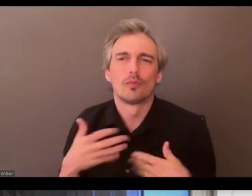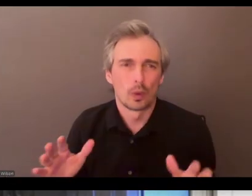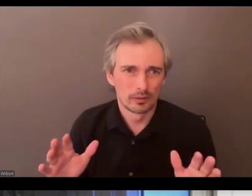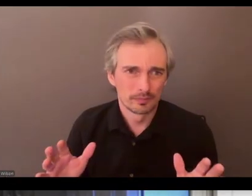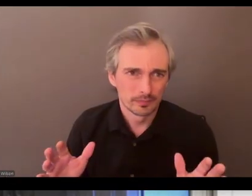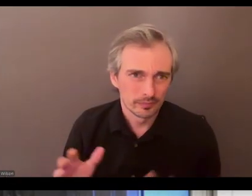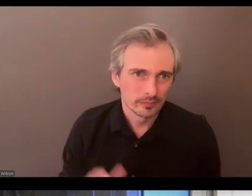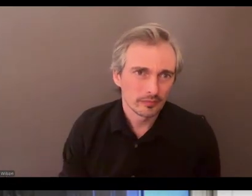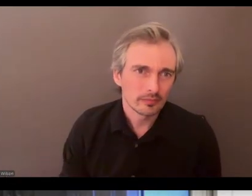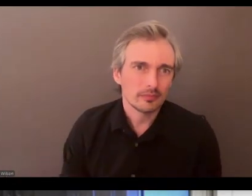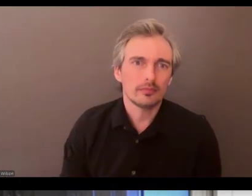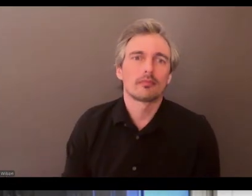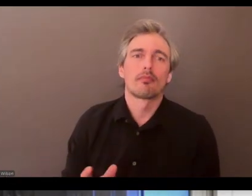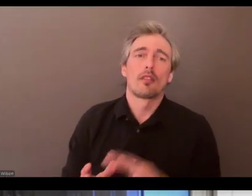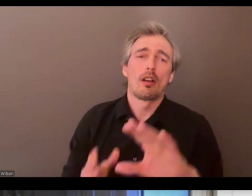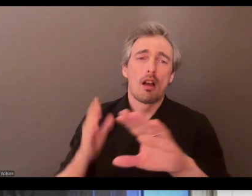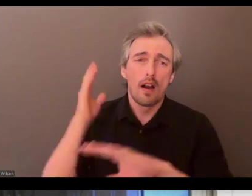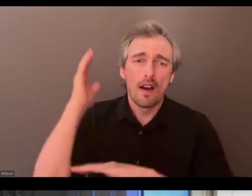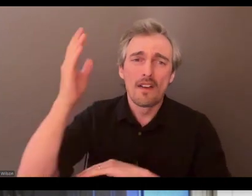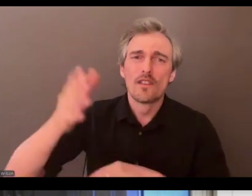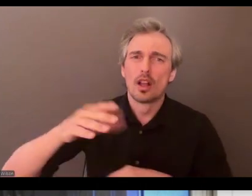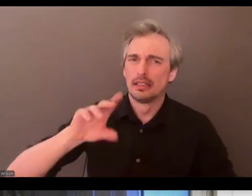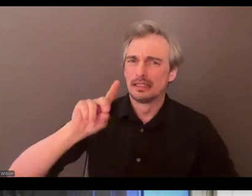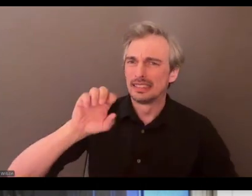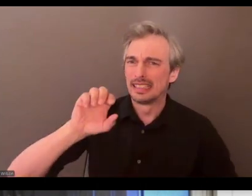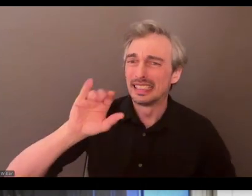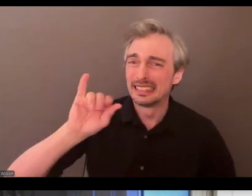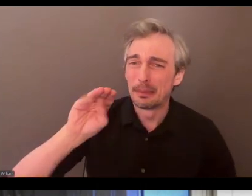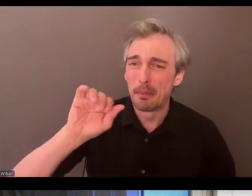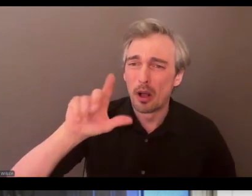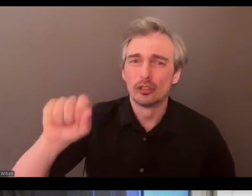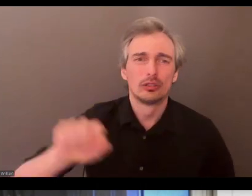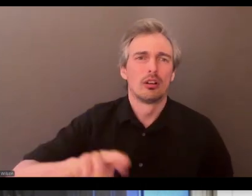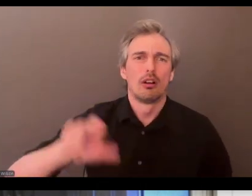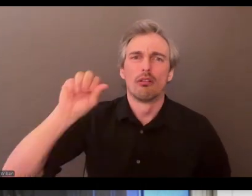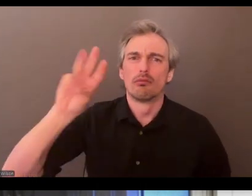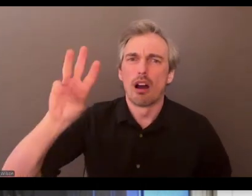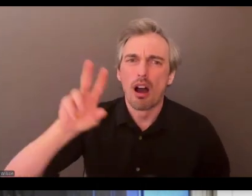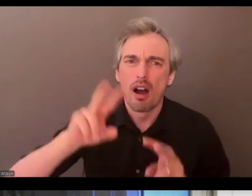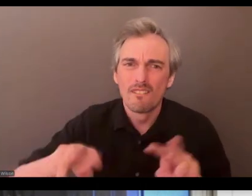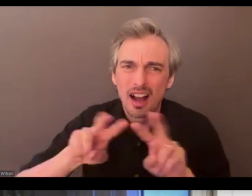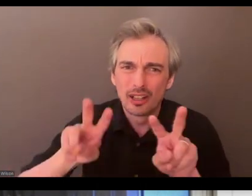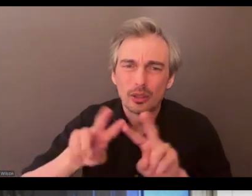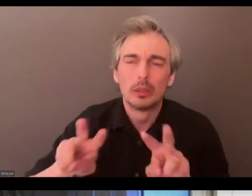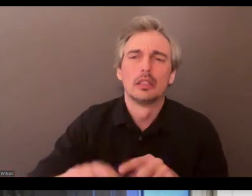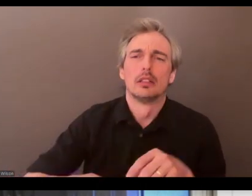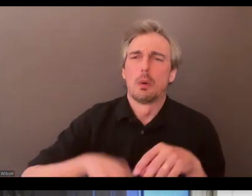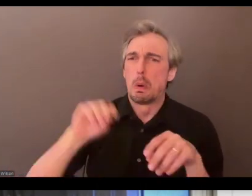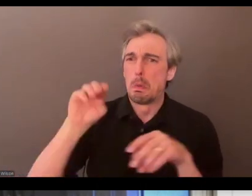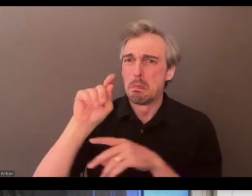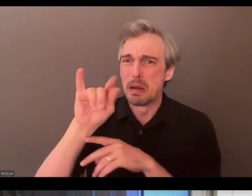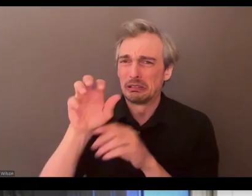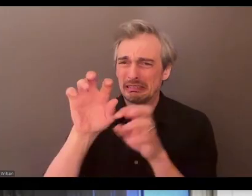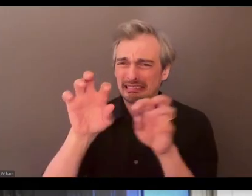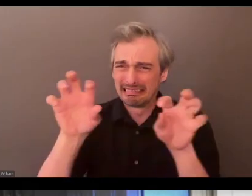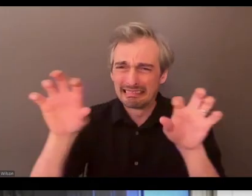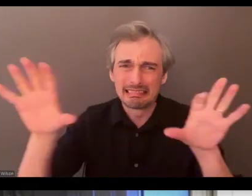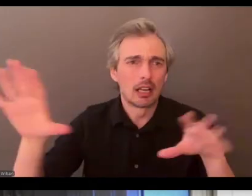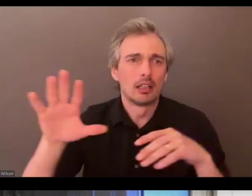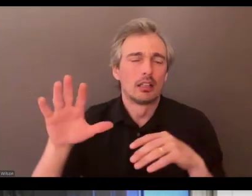最も重要なこと、つまり主要なトレンドを優先し、すべてのデ ー タポイントではなく、それを重視することで、デ ータに関す